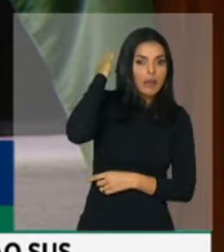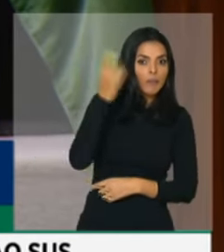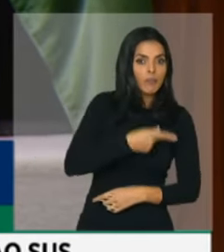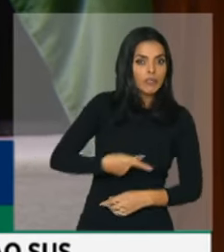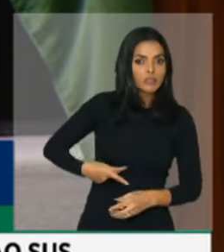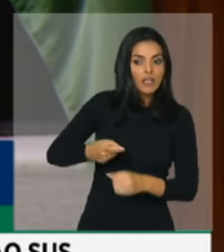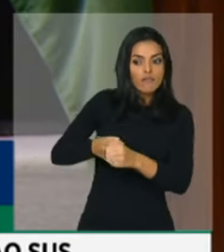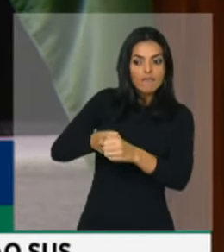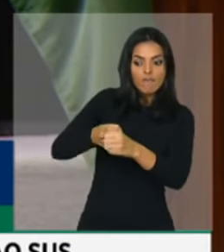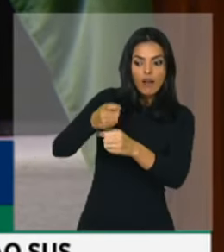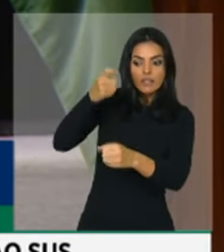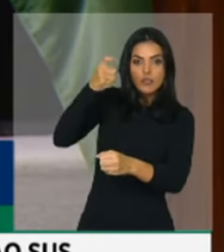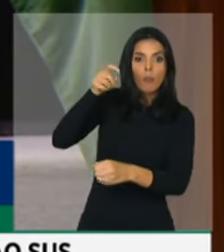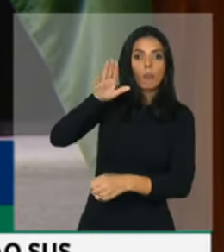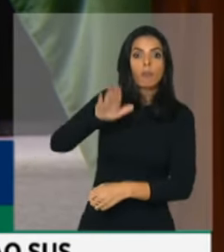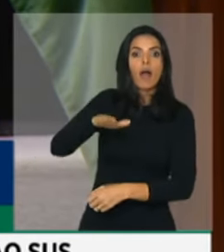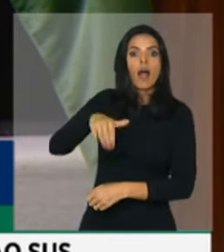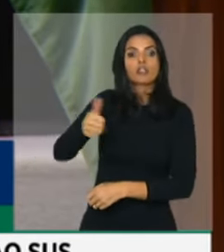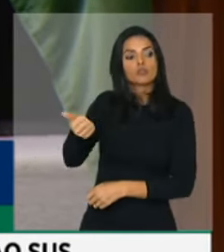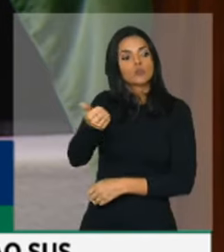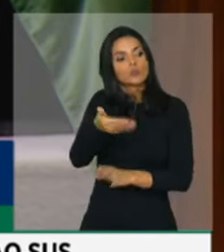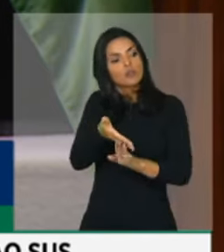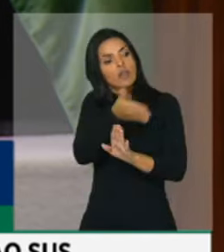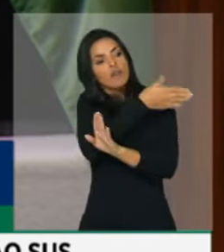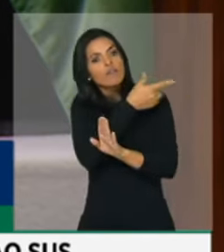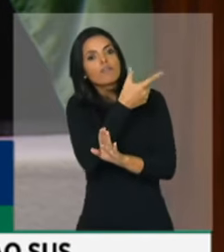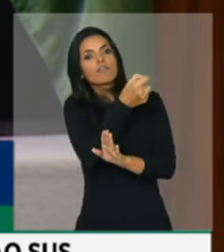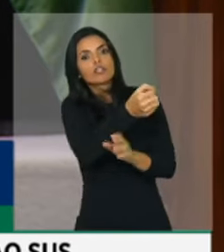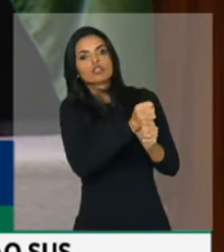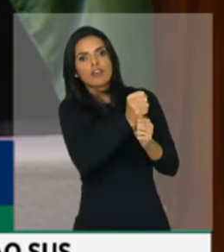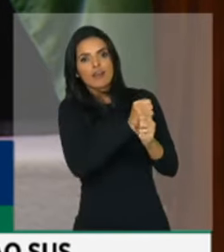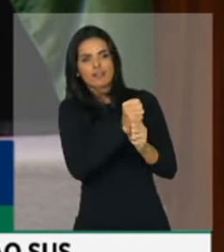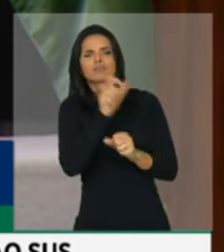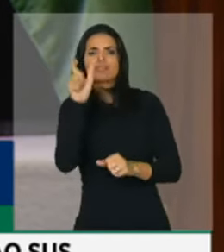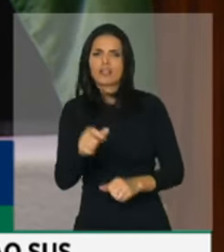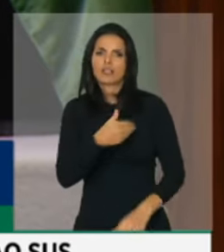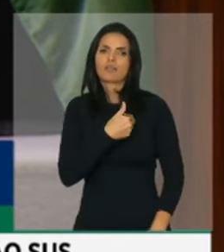DO GOVERNO TEMER AS MEDIDAS QUE DERAM CONDIÇÃO ECONÔMICA MAIS FAVORÁVEL